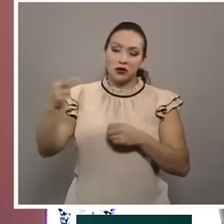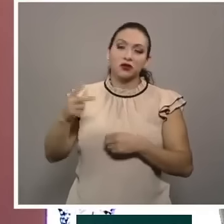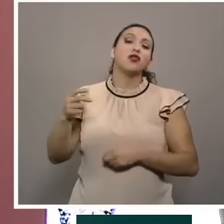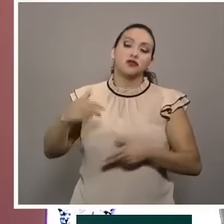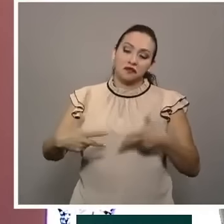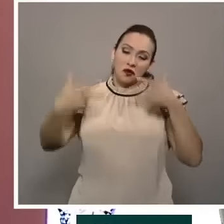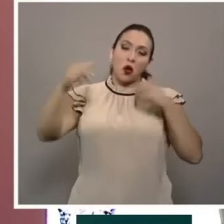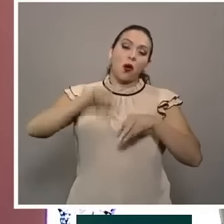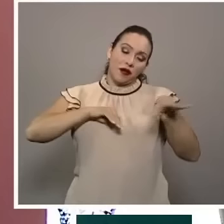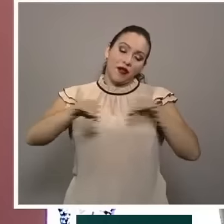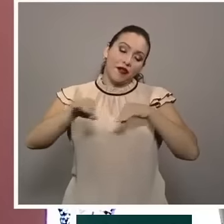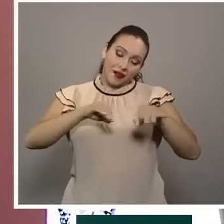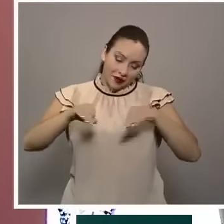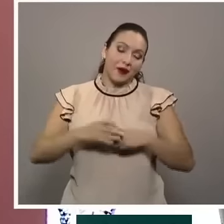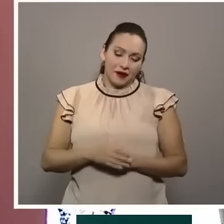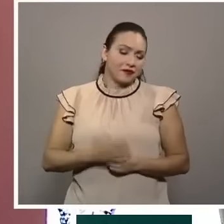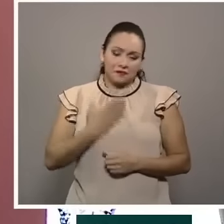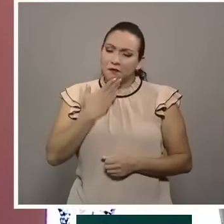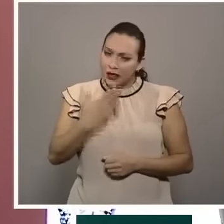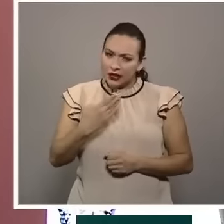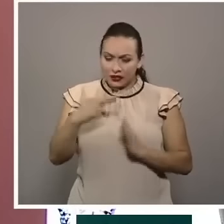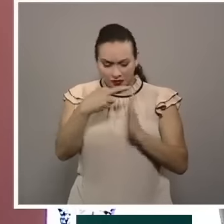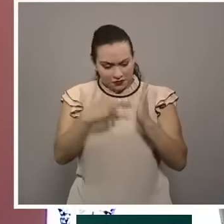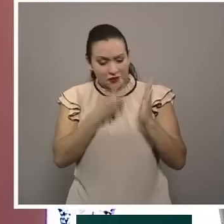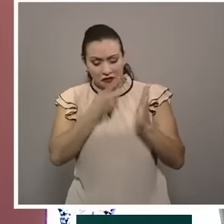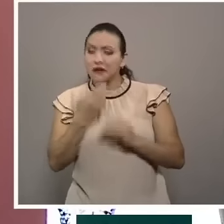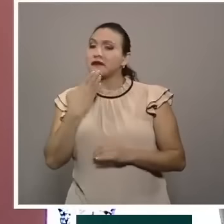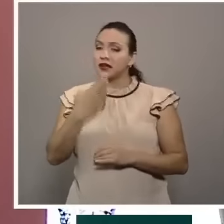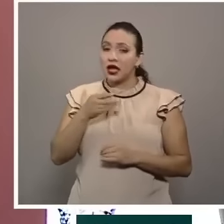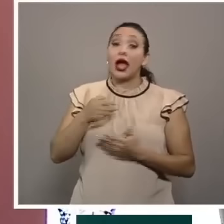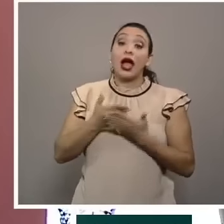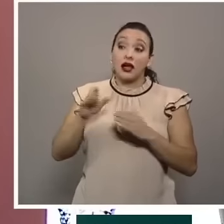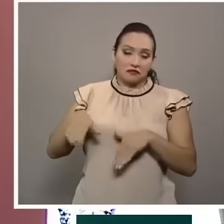Desde ahí van a dar su opinión y van a emitir su decisión. Y finalmente está